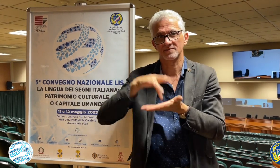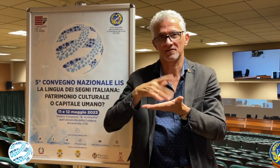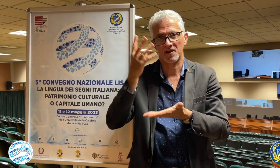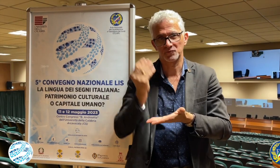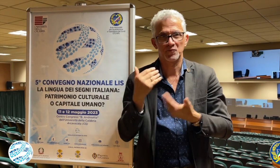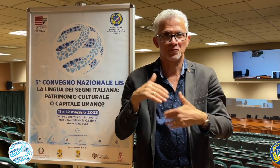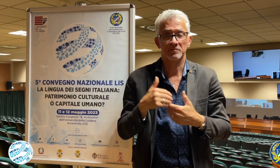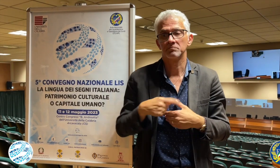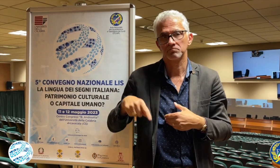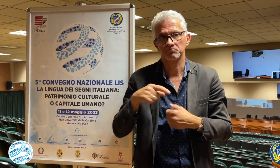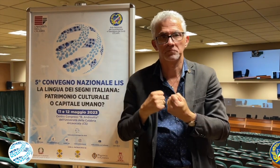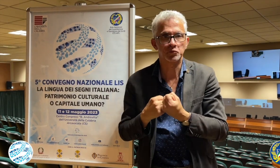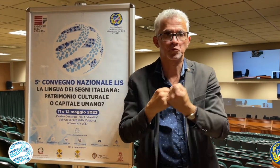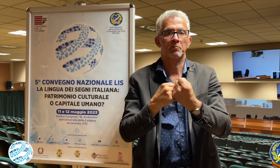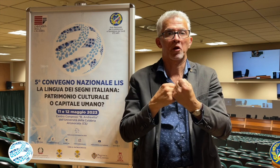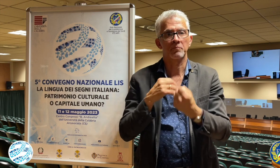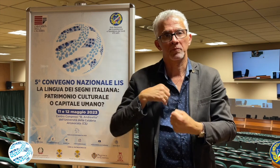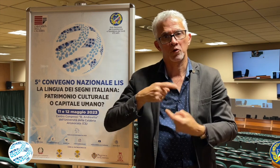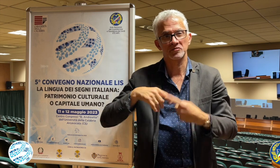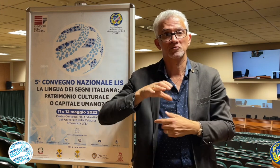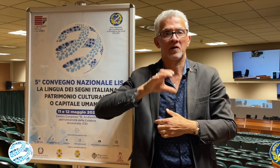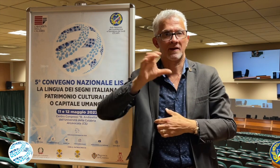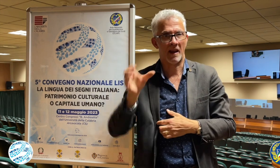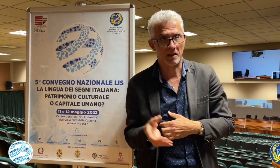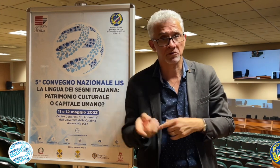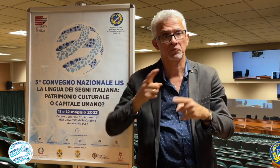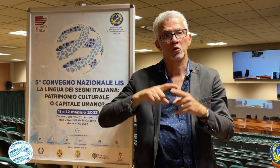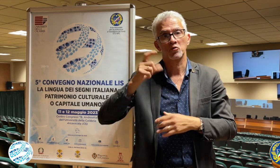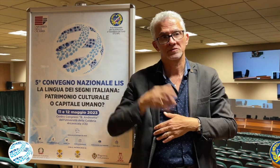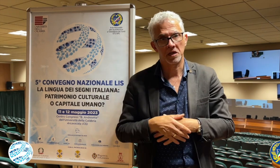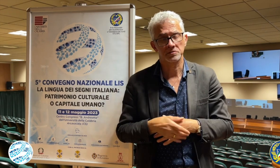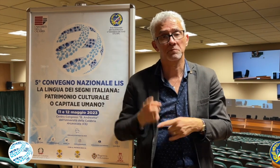Ringrazio ancora una volta la Sede Centrale ENS per la proficua collaborazione con il Consiglio Regionale ENS Calabria e il Consiglio Provinciale ENS di Cosenza;